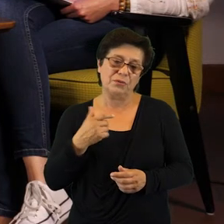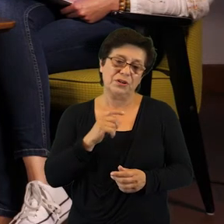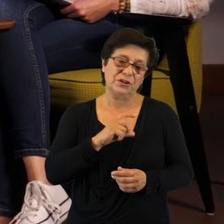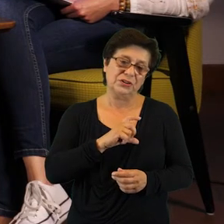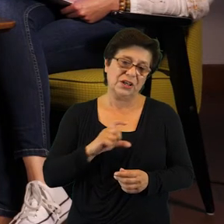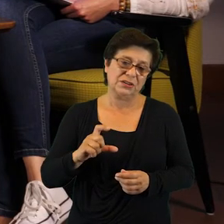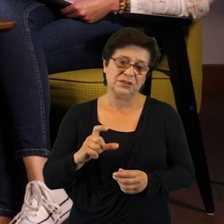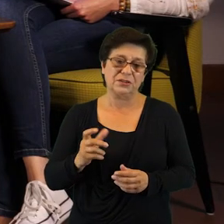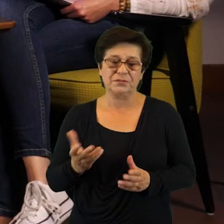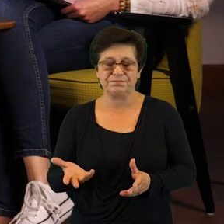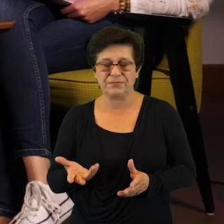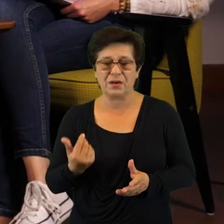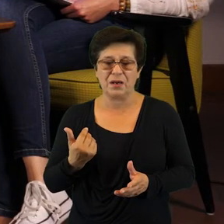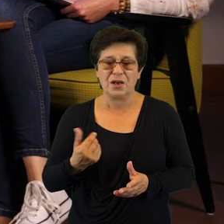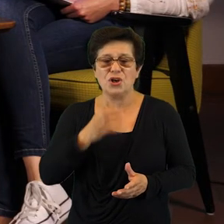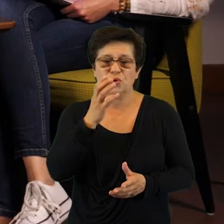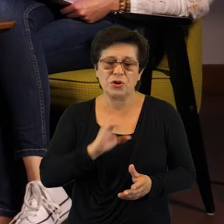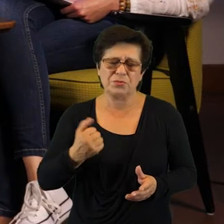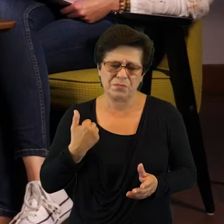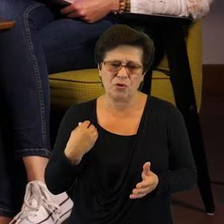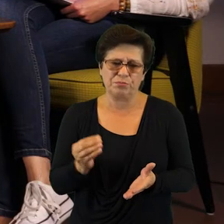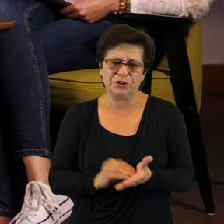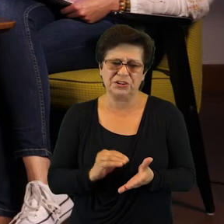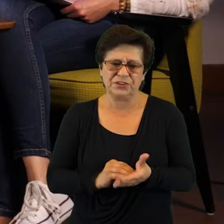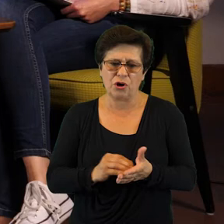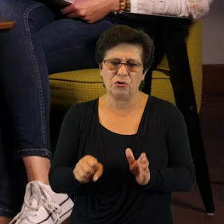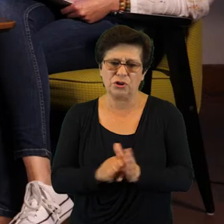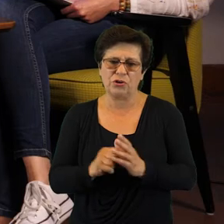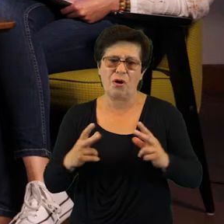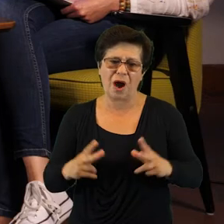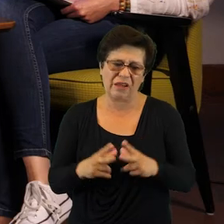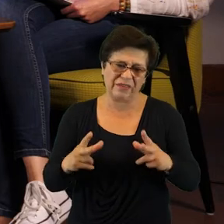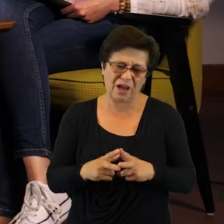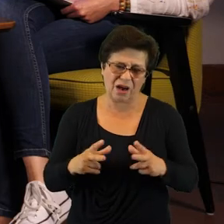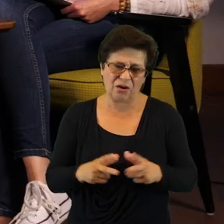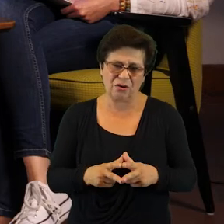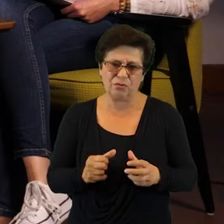był przyzwyczajony do ataków, powiedziałabym więcej, właściwie te ataki prowokował,